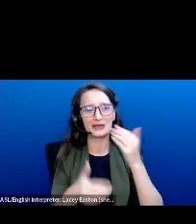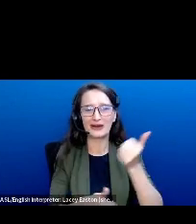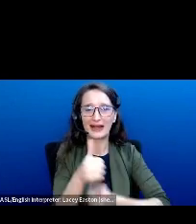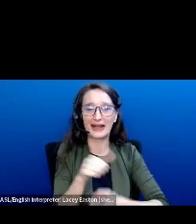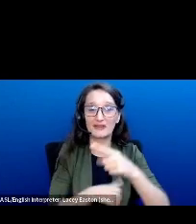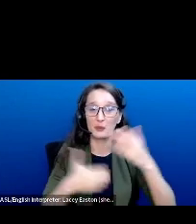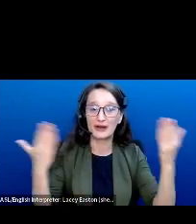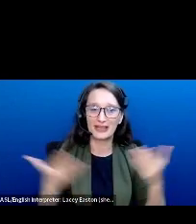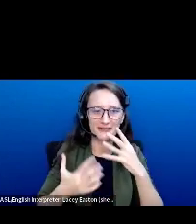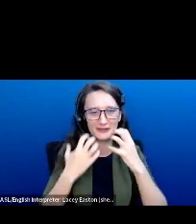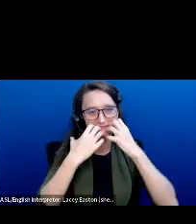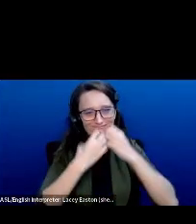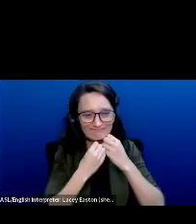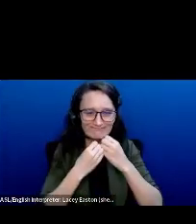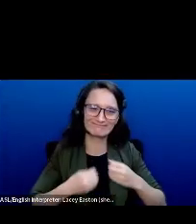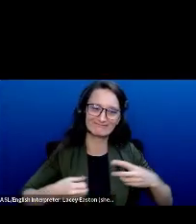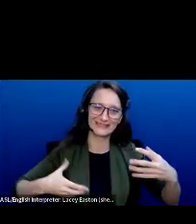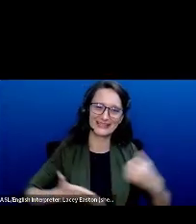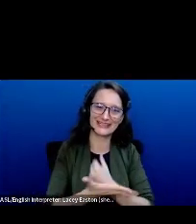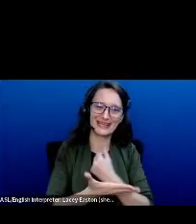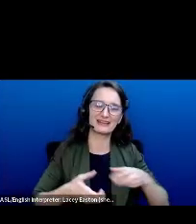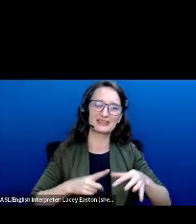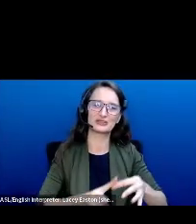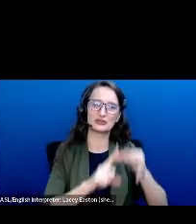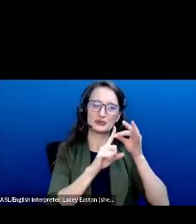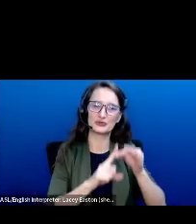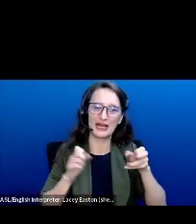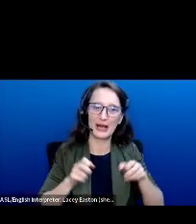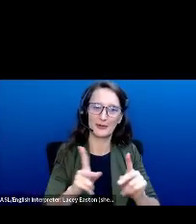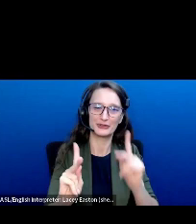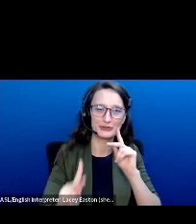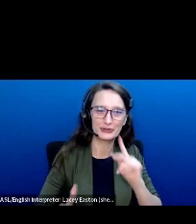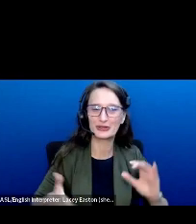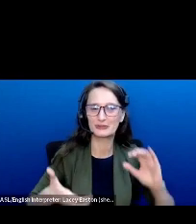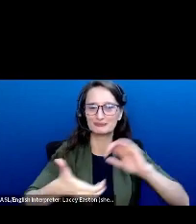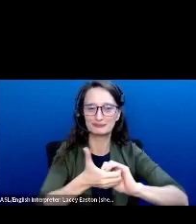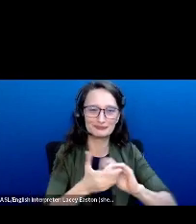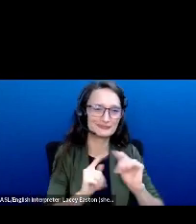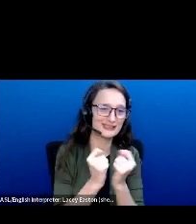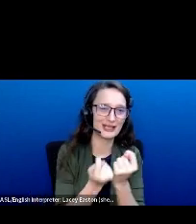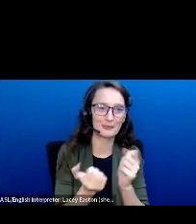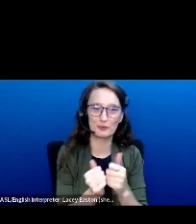oportunidad única de asociarse y trabajar en equipo con nosotros. Gracias por su tiempo y su colaboración. De vuelta a usted,